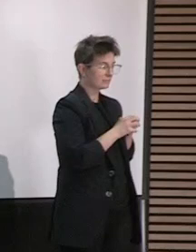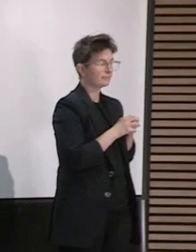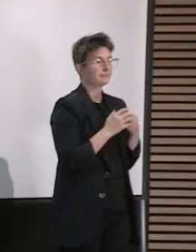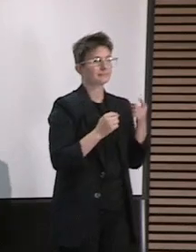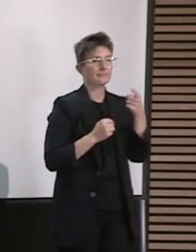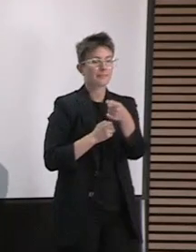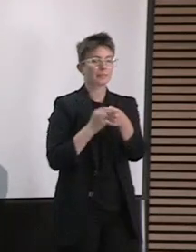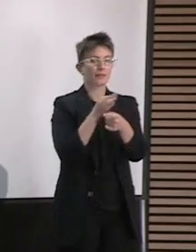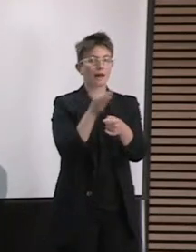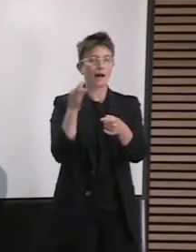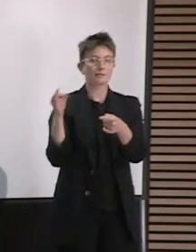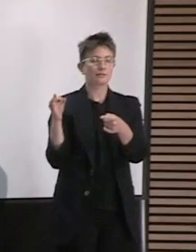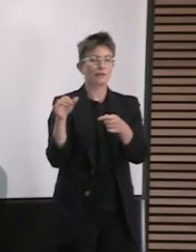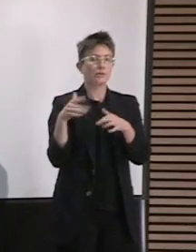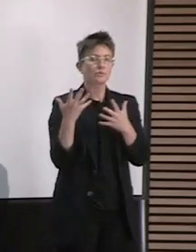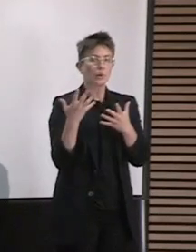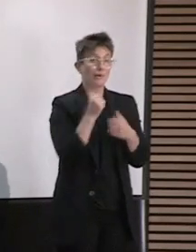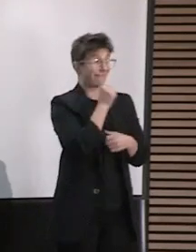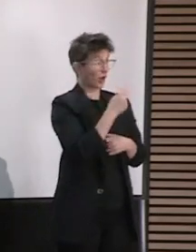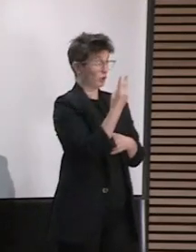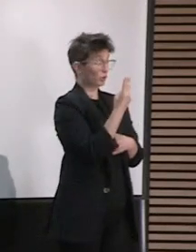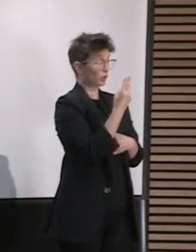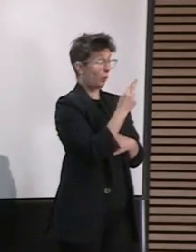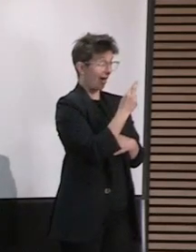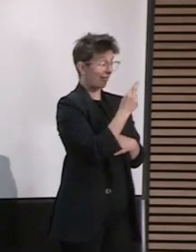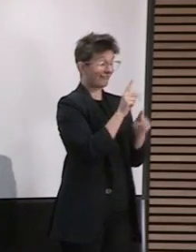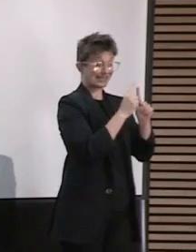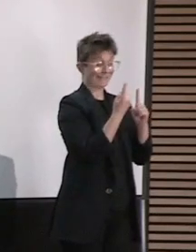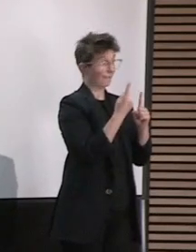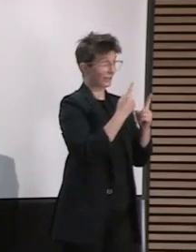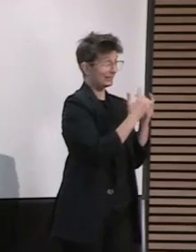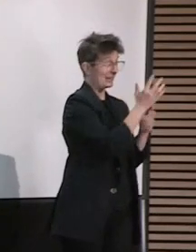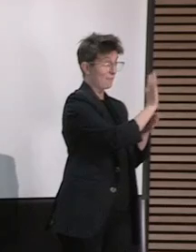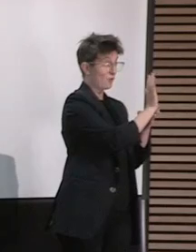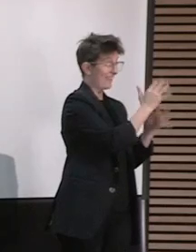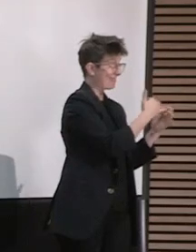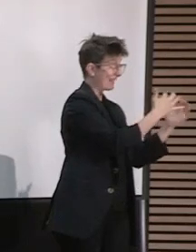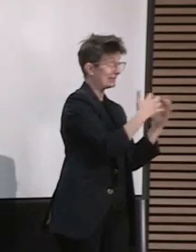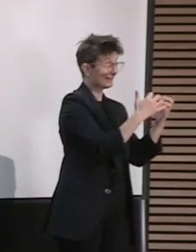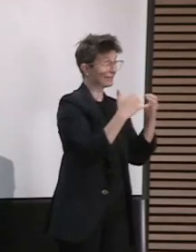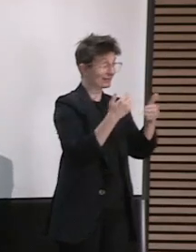ra kaore i te nui o te puranga 10. Te reira kia haere tawhiti